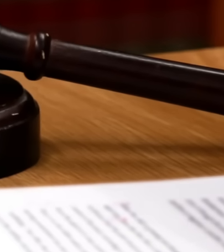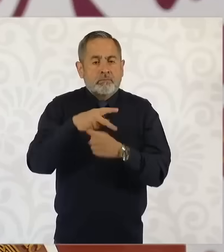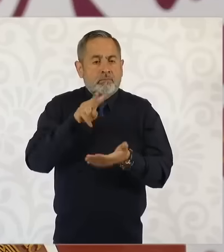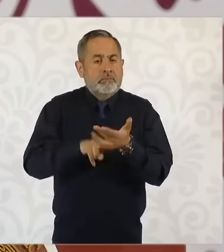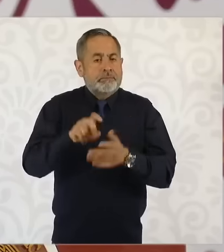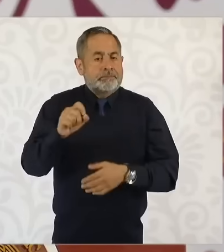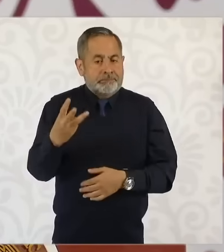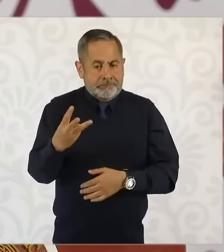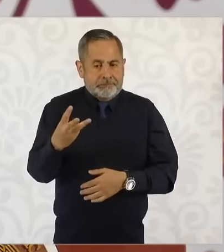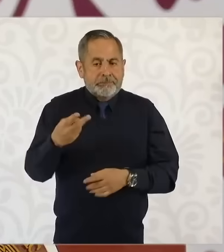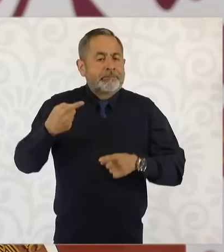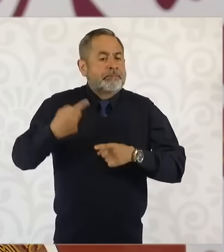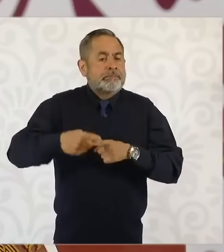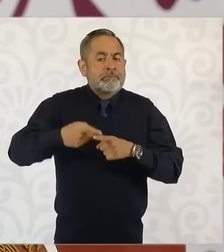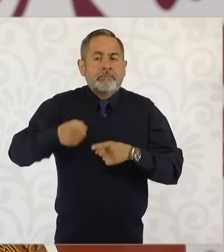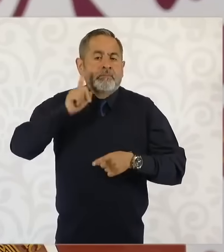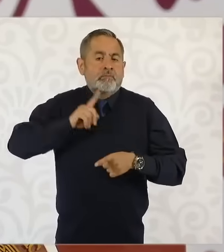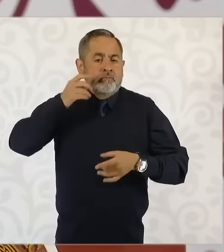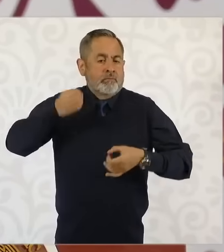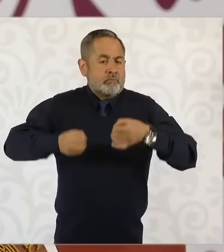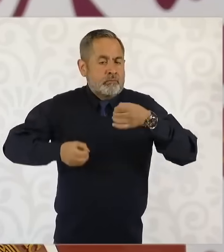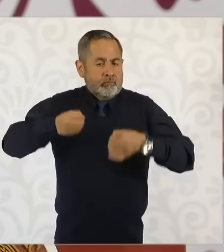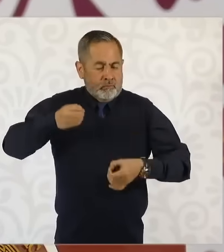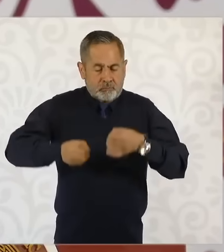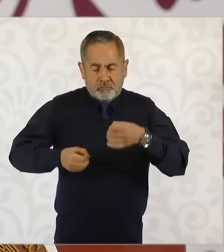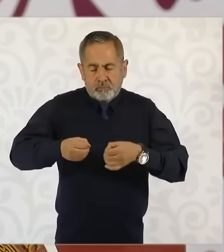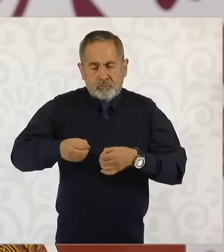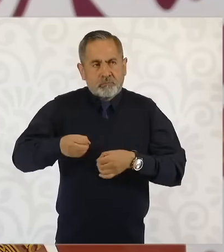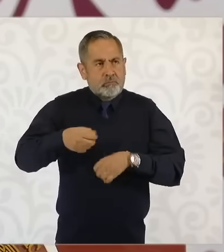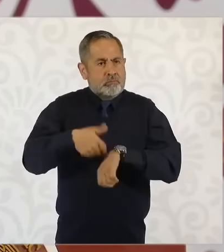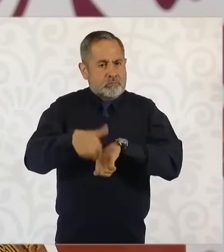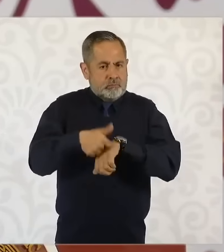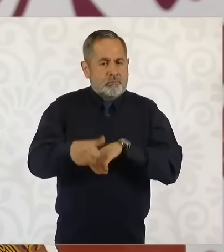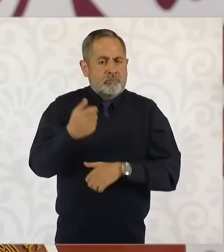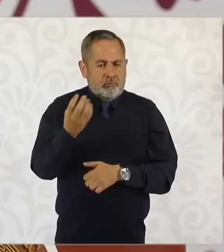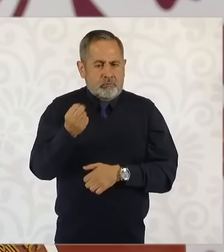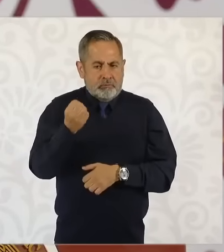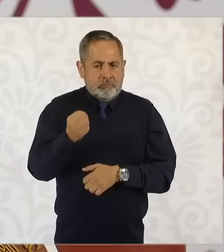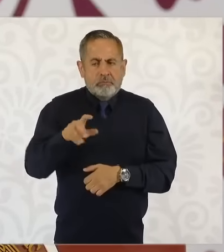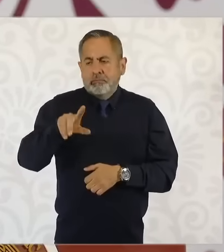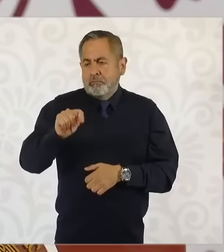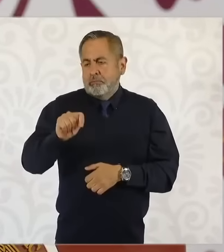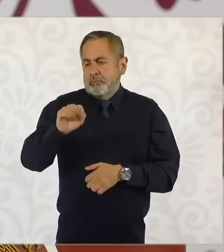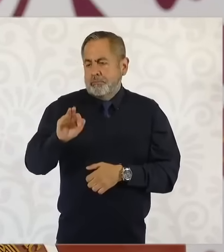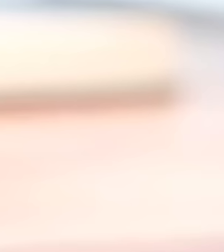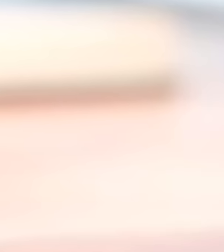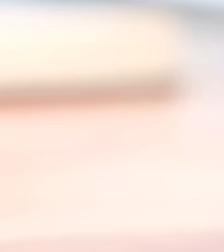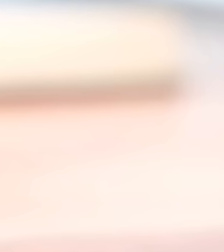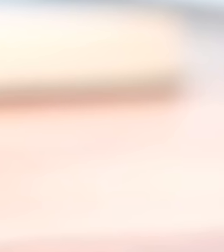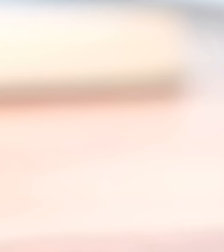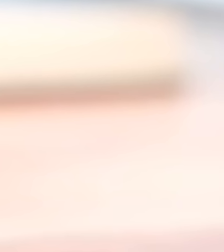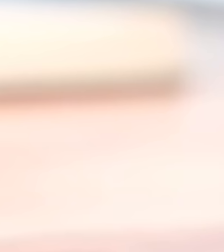emitida por la jueza décima de distrito en materia administrativa de la ciudad de México que otorgó